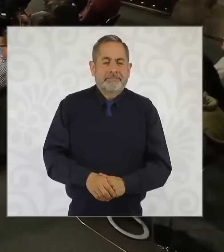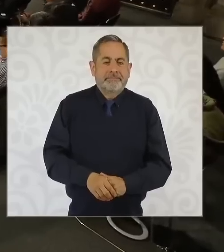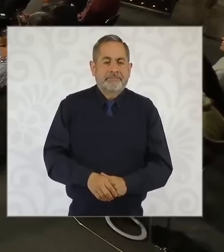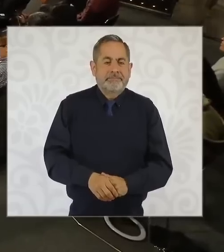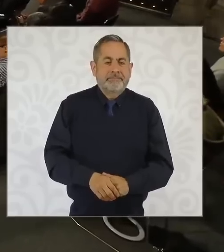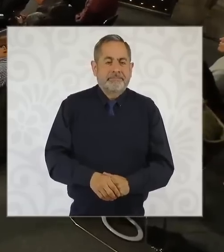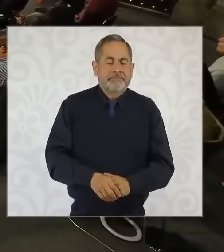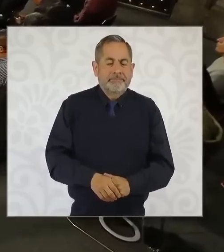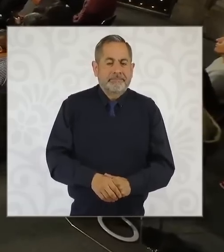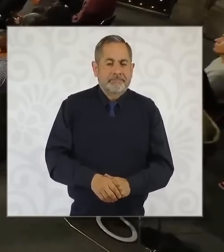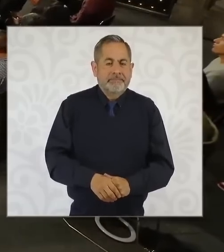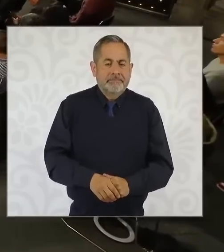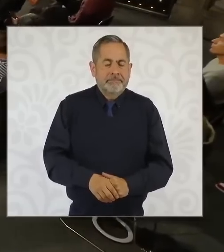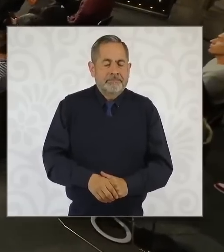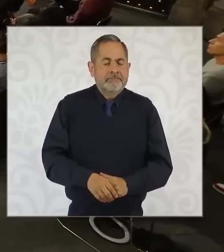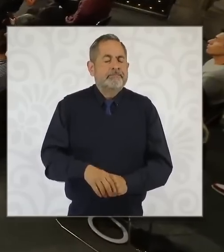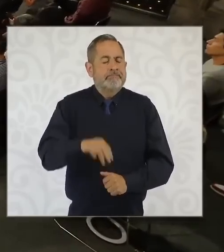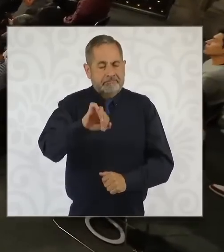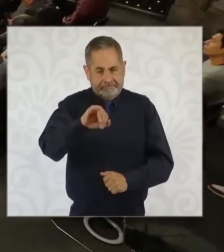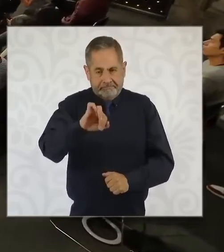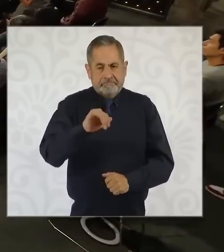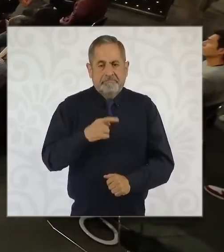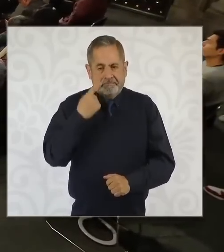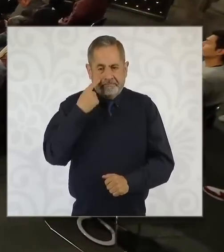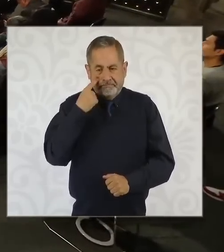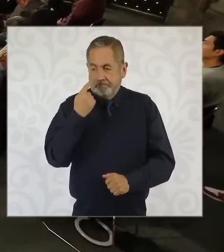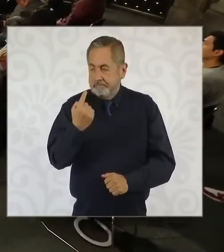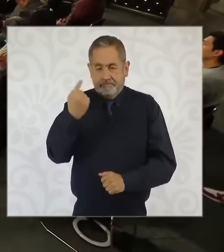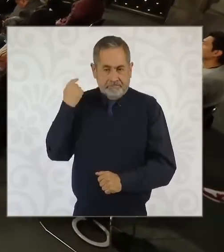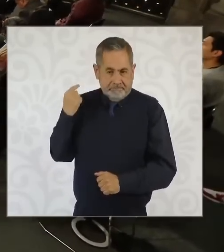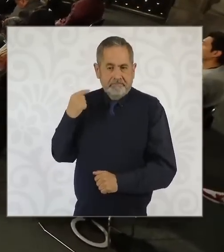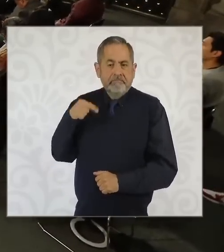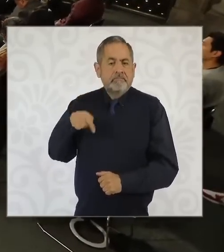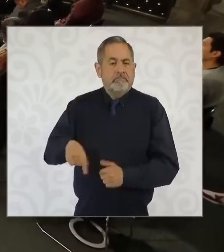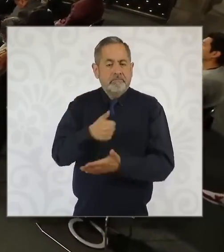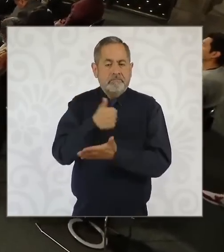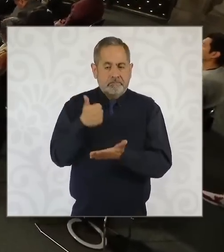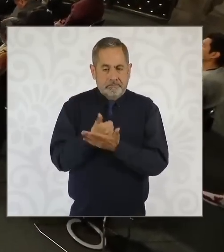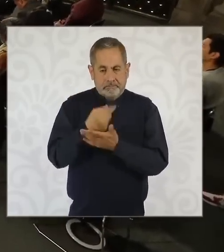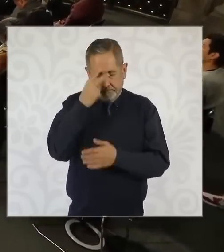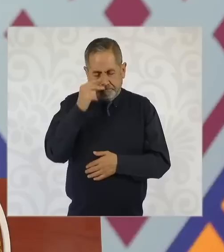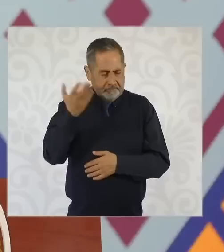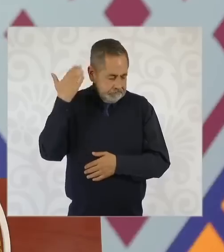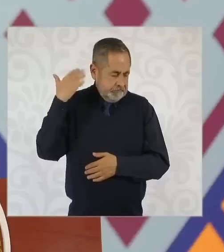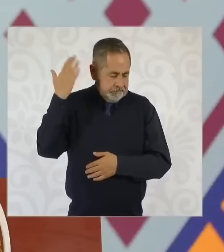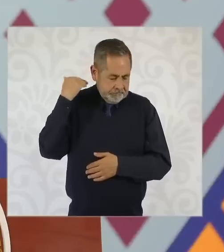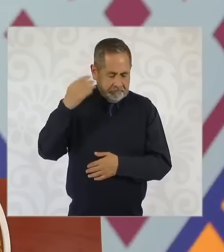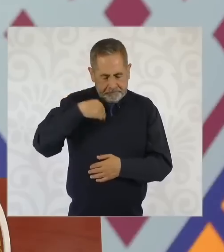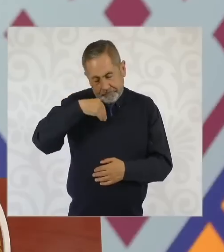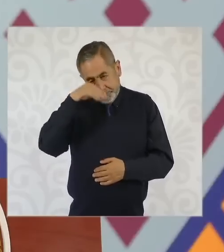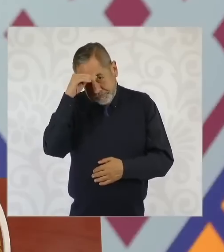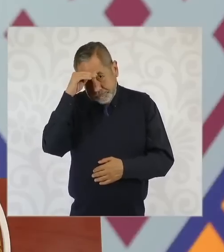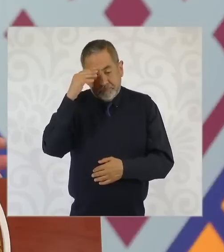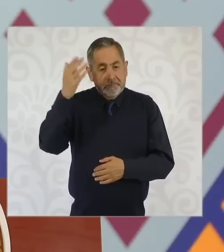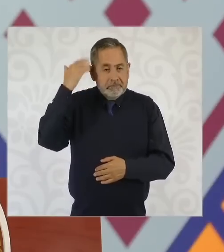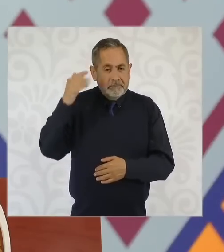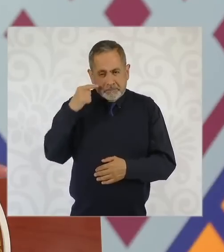base en la experiencia que tuvimos en la Ciudad de México nosotros atendíamos ciertos trabajos por